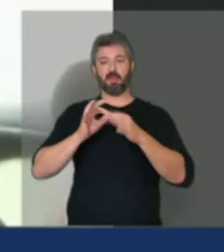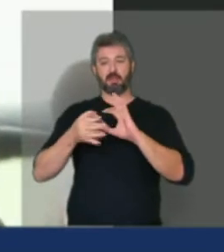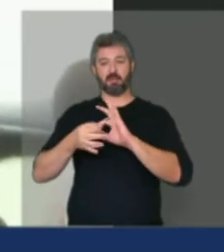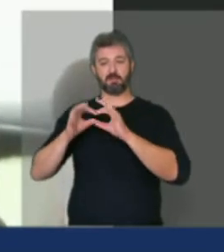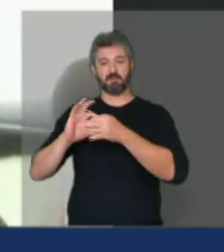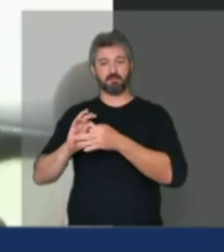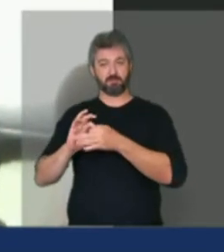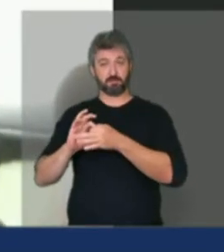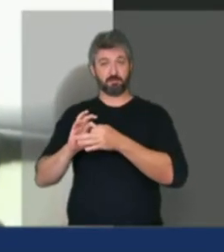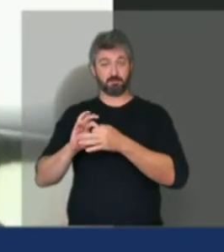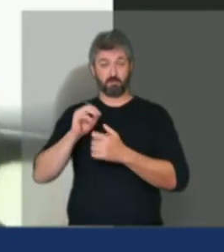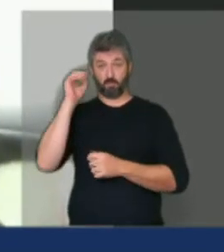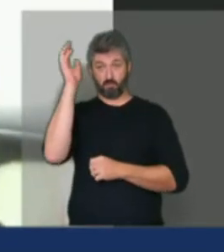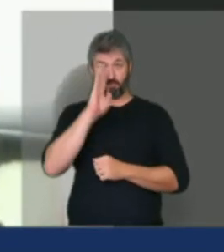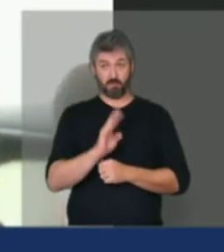NOSSO PAÍS JÁ ACUMULA 15